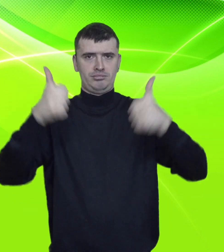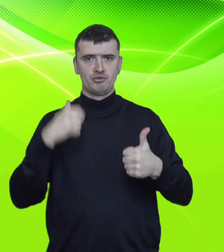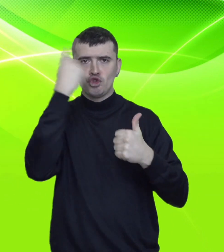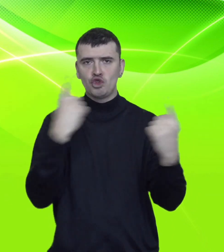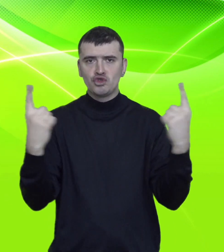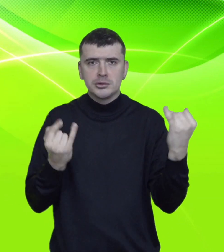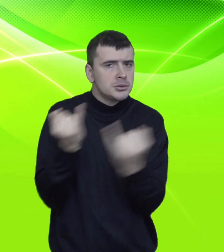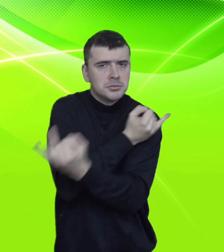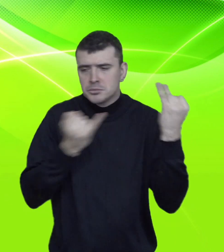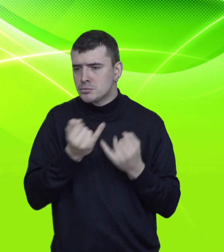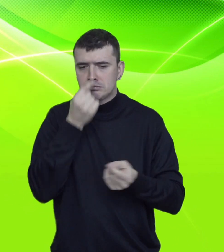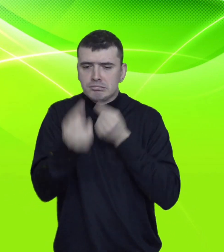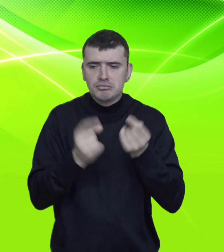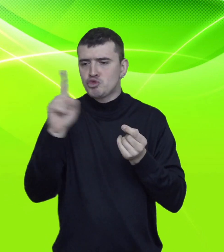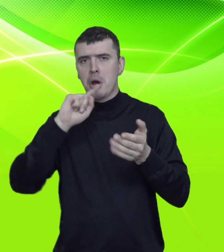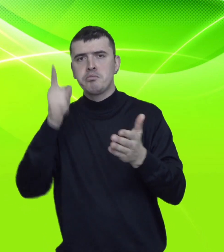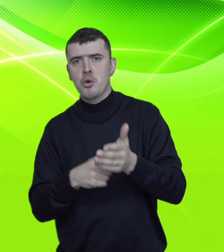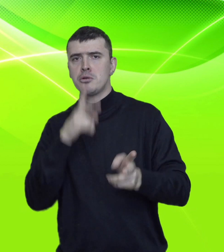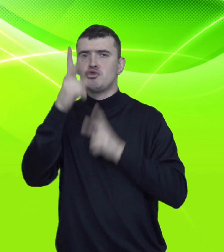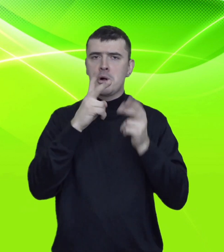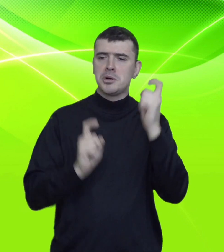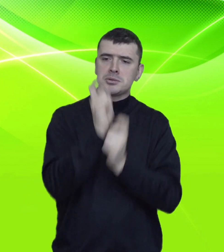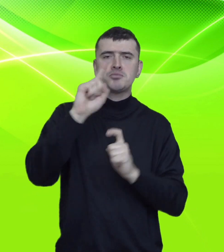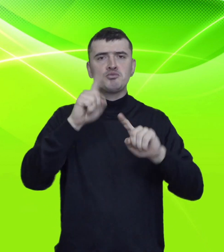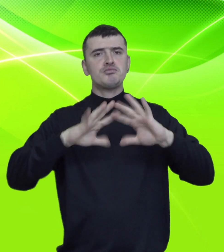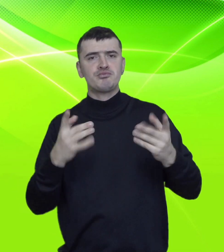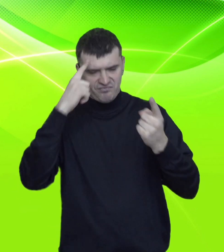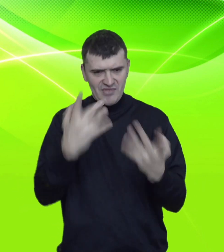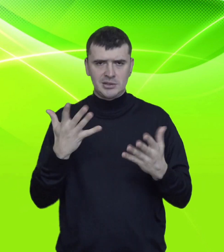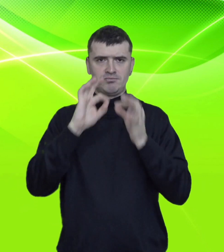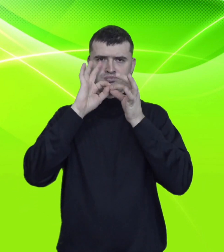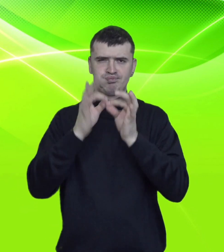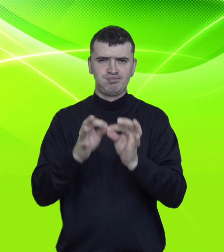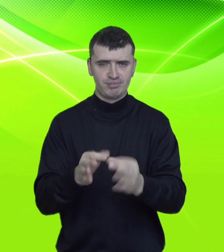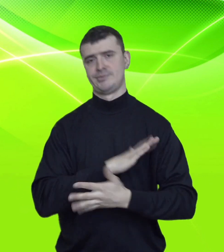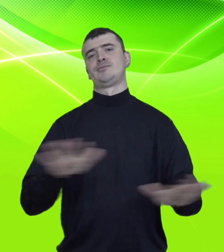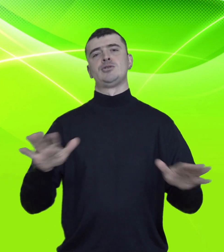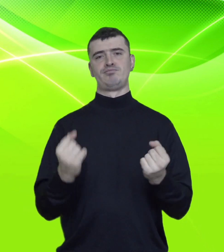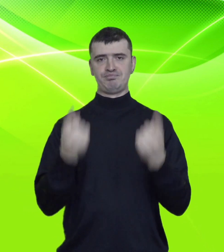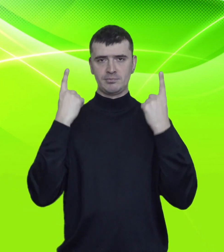если это потребуется для выяснения деталей.